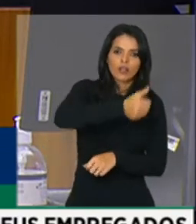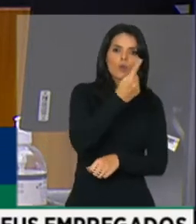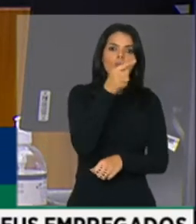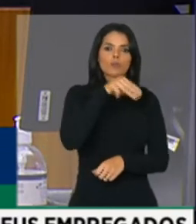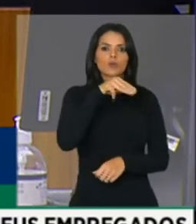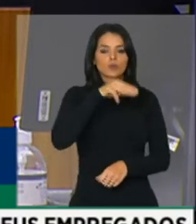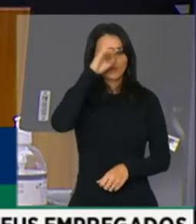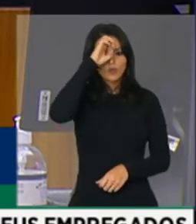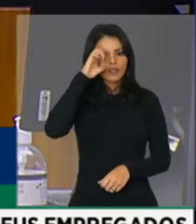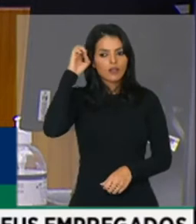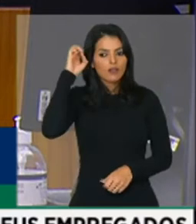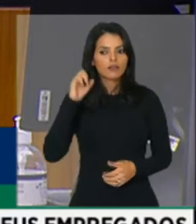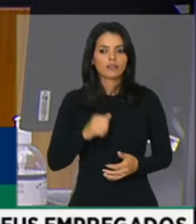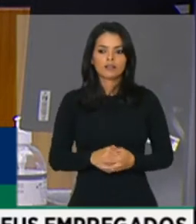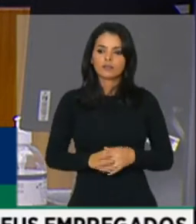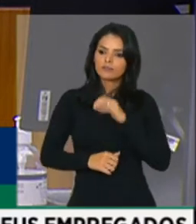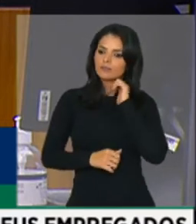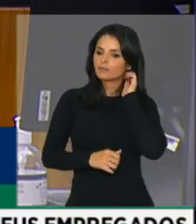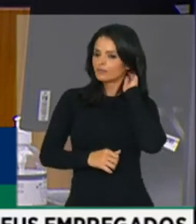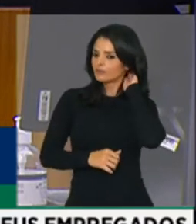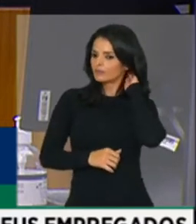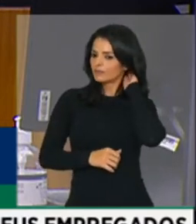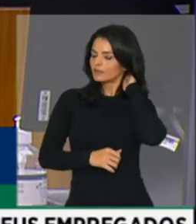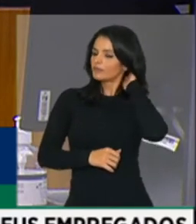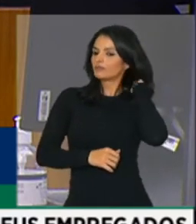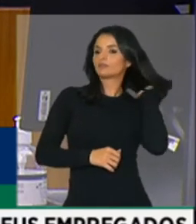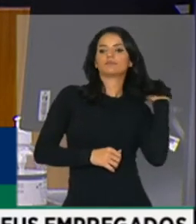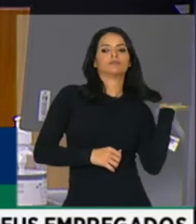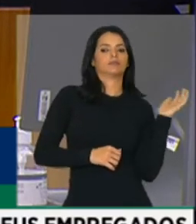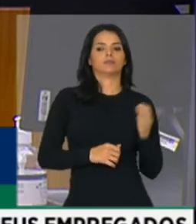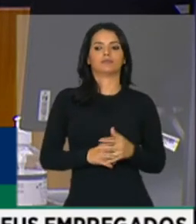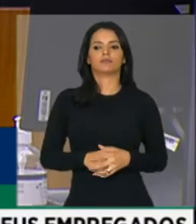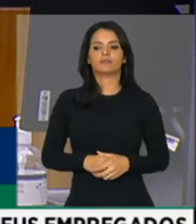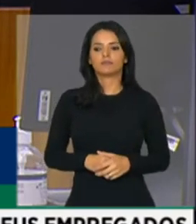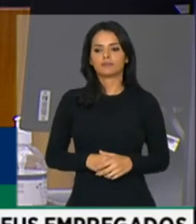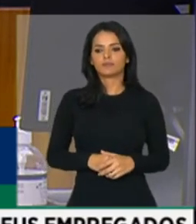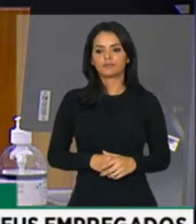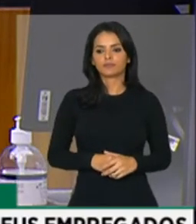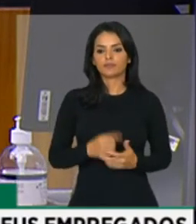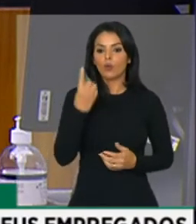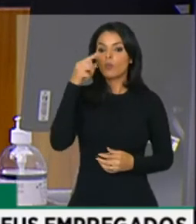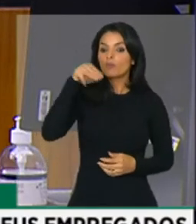[PRESIDENTE]: NESSE UM MINUTO QUEM QUISER VOTAR MUDANDO A ORIENTAÇÃO É A CHANCE QUE TEM. DEPOIS DO UM MINUTO DA DEPUTADA ERIKA EU